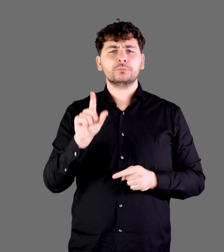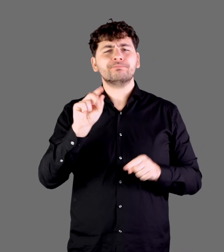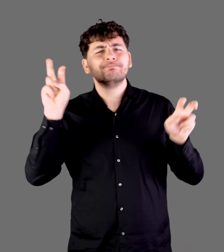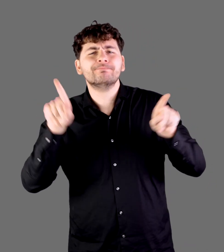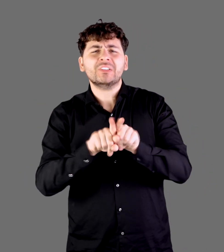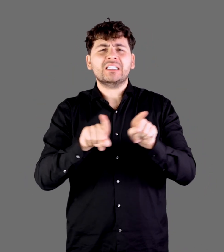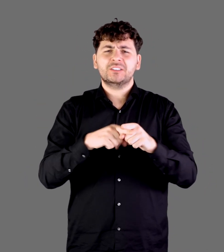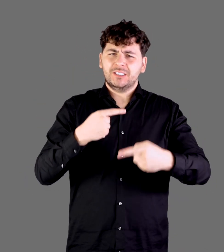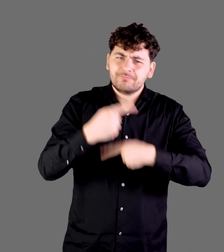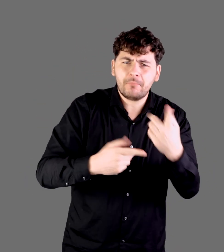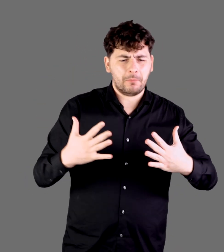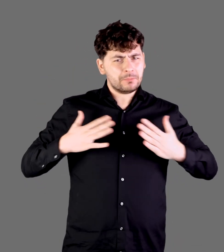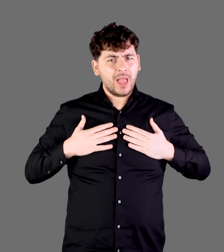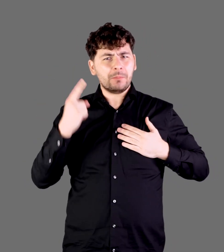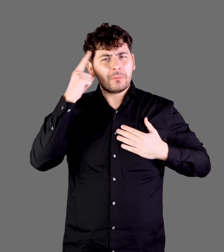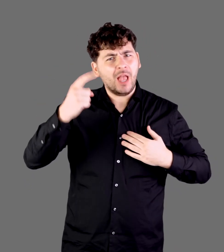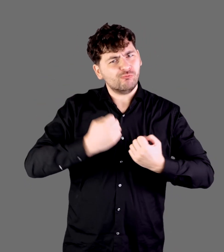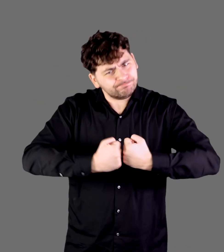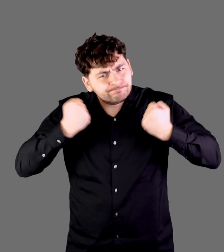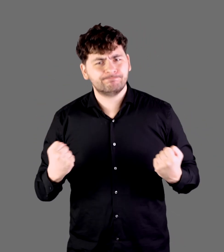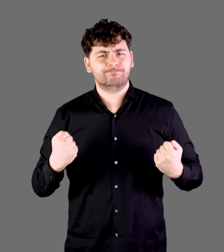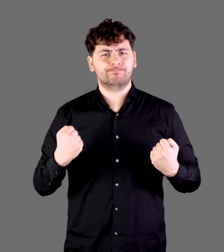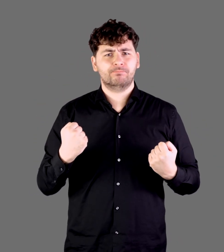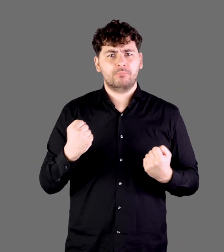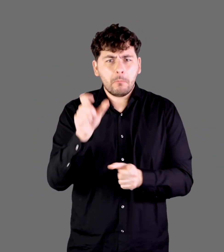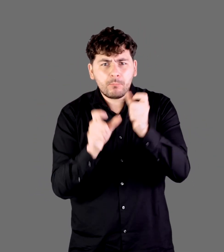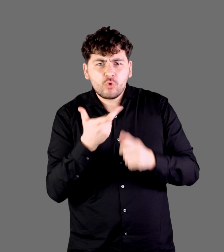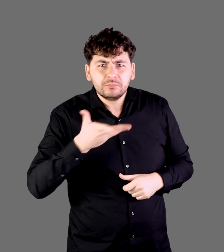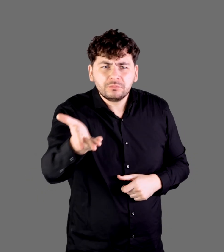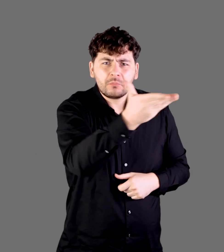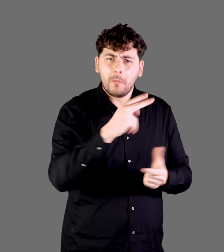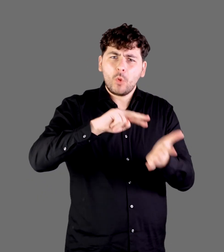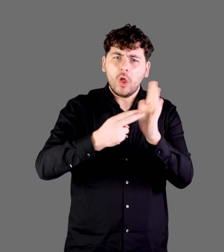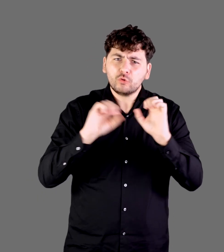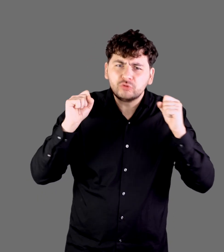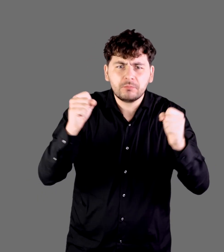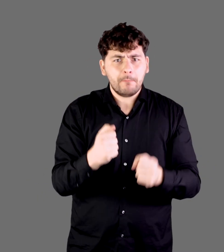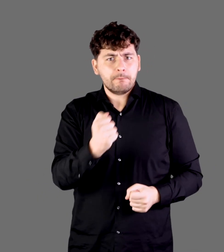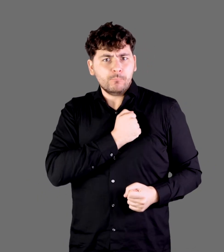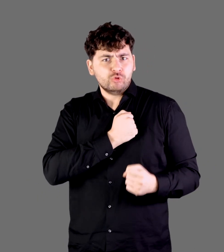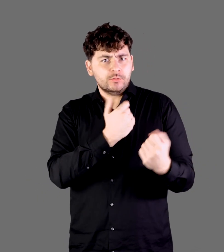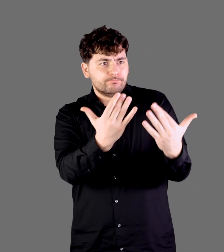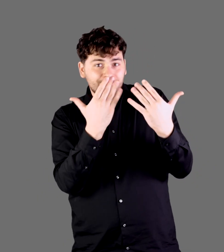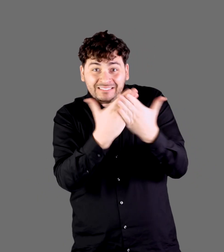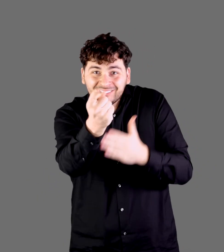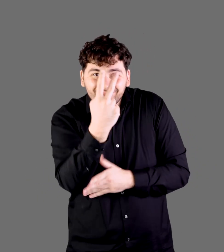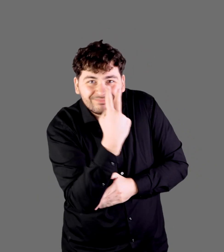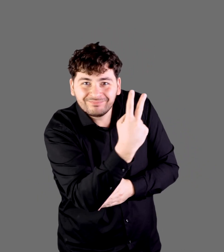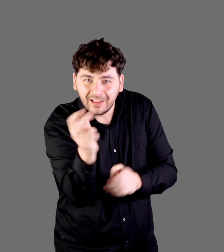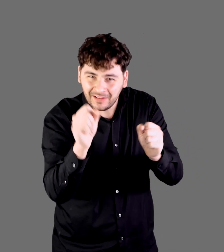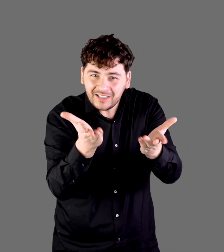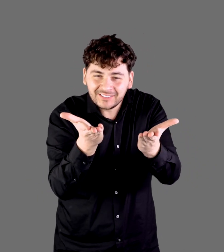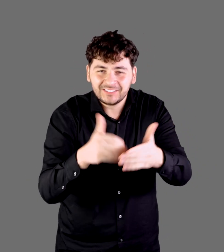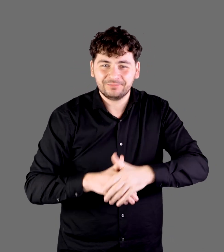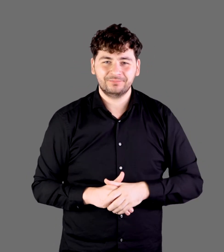dieses Zurückerobern der eigenen Stimme und den Mut der politisch Engagierten.